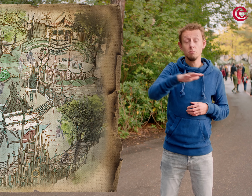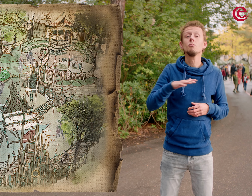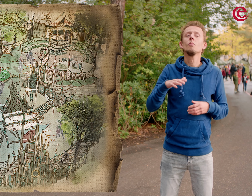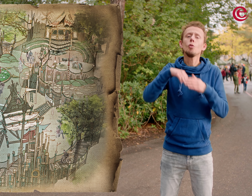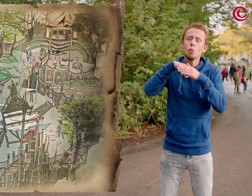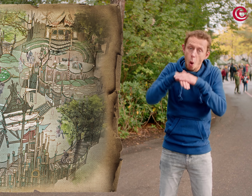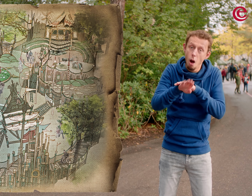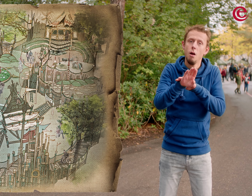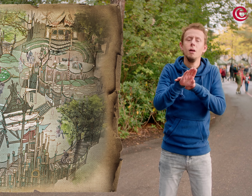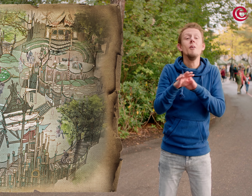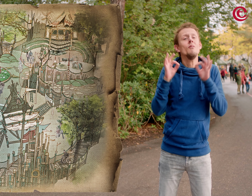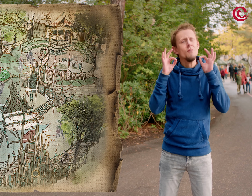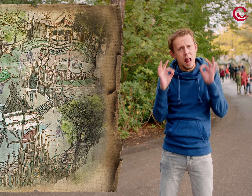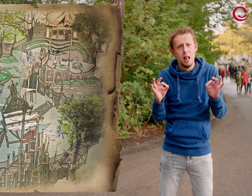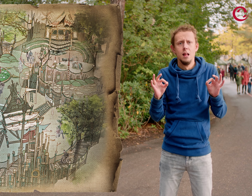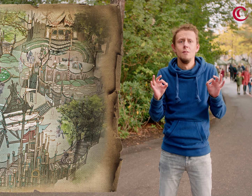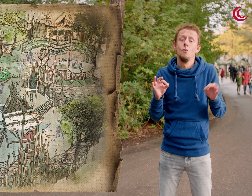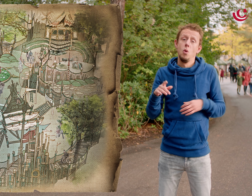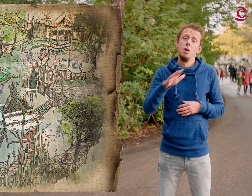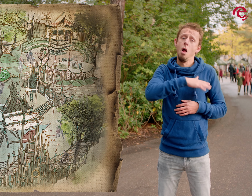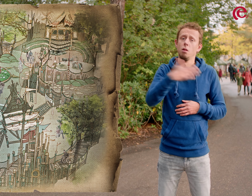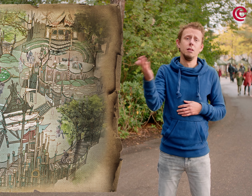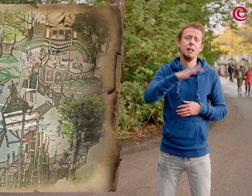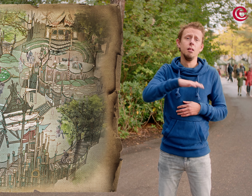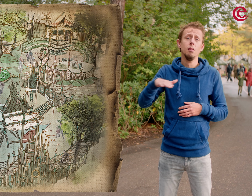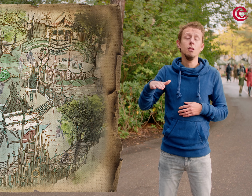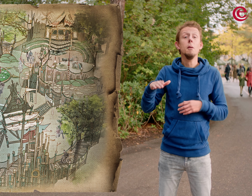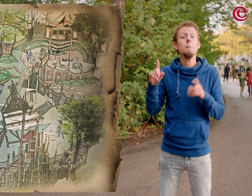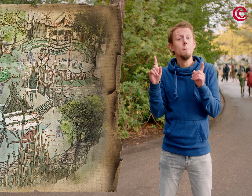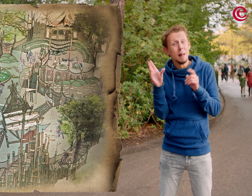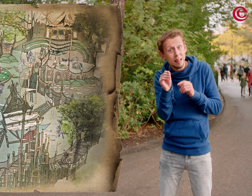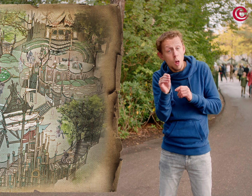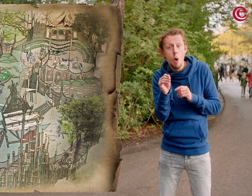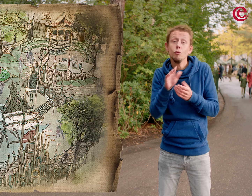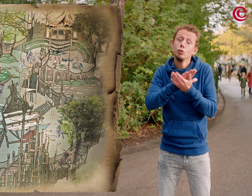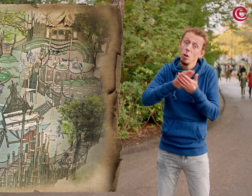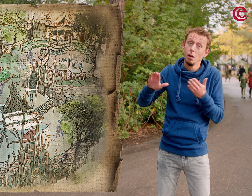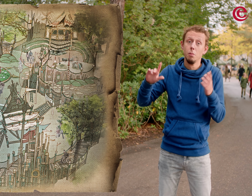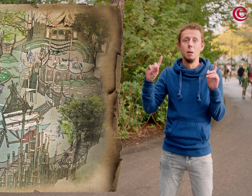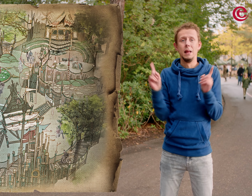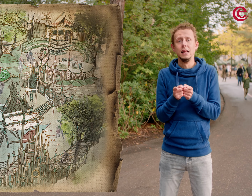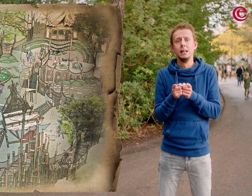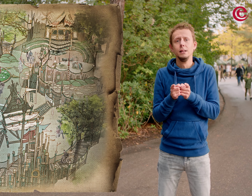Het speelbos is ook veilig en toegankelijk voor alle kinderen. Kinderen met en zonder beperking.